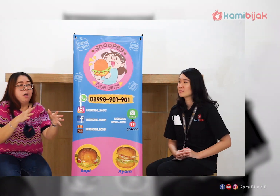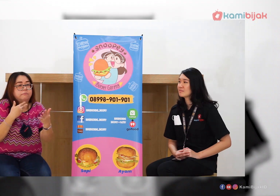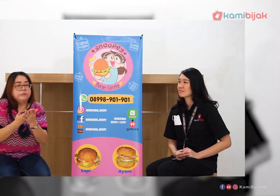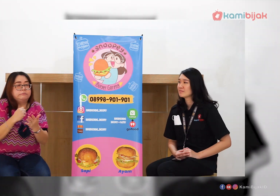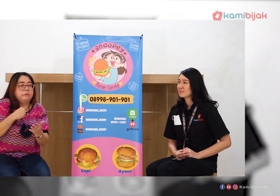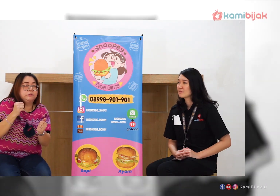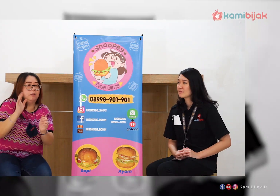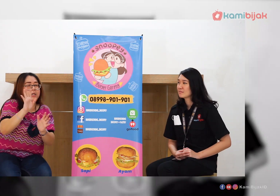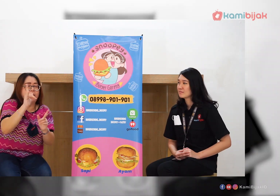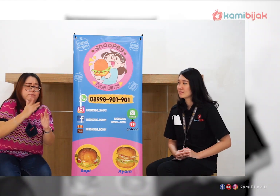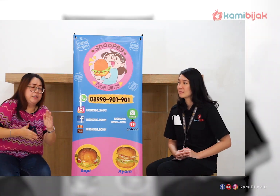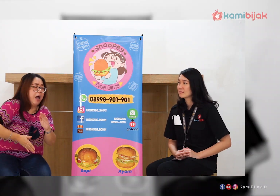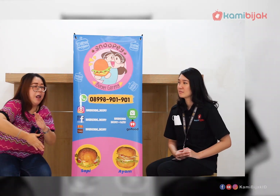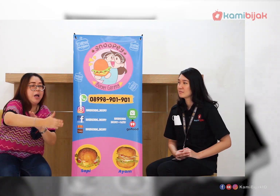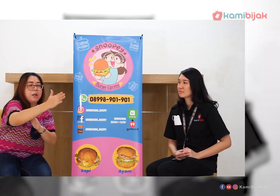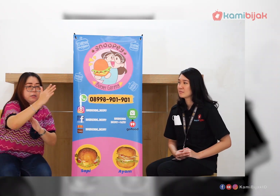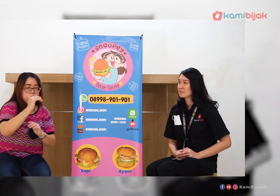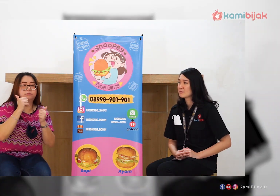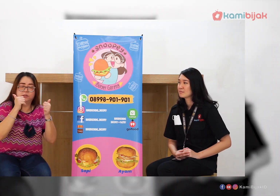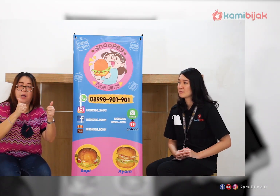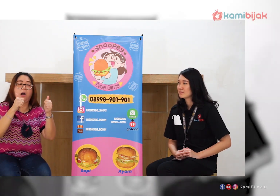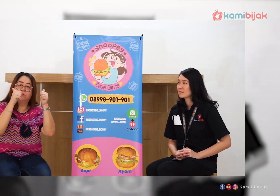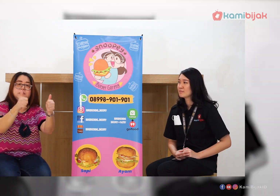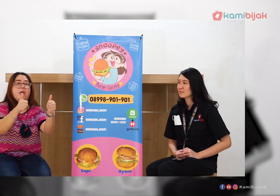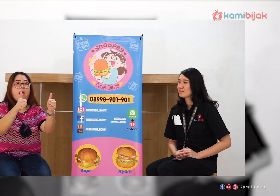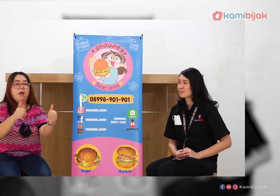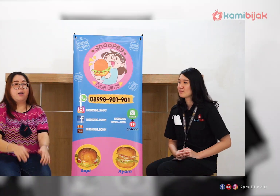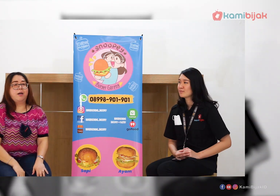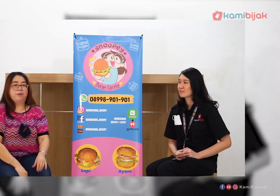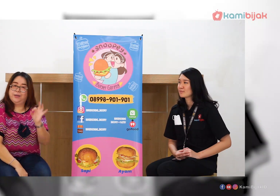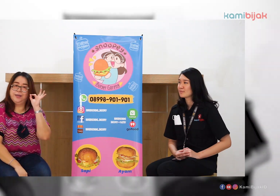Tetap jalan, jangan “aku gak bisa”. Oke!